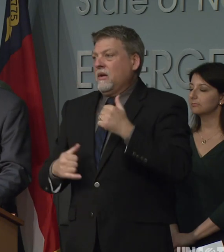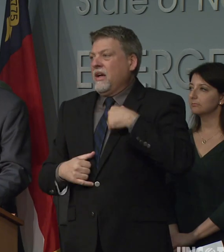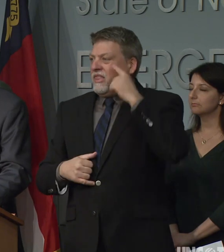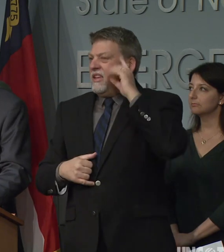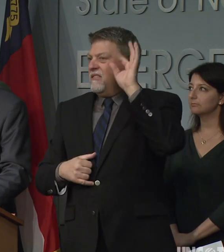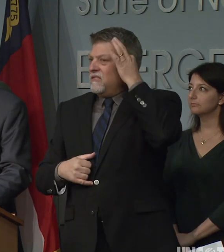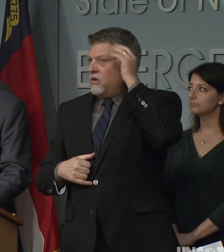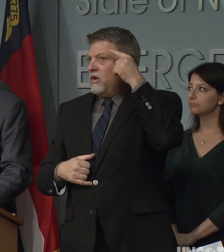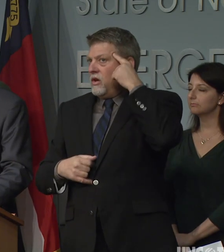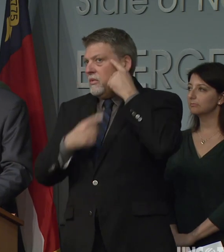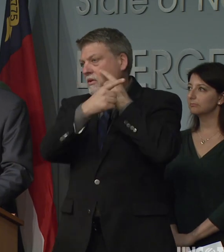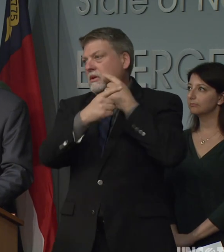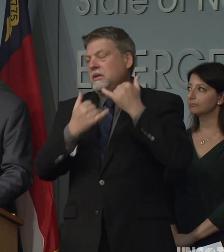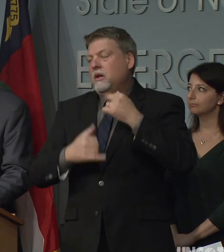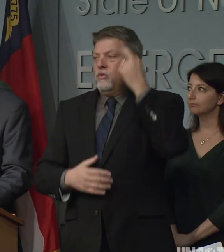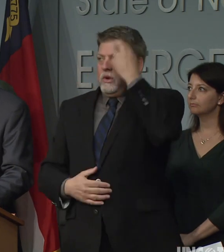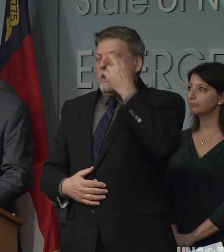creo que a nivel federal.